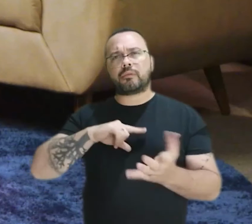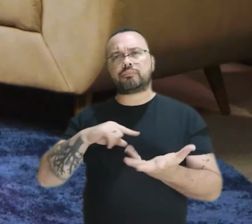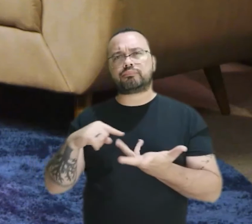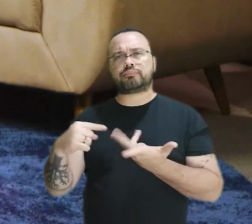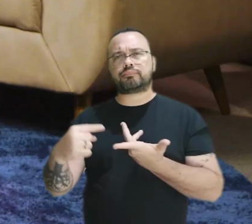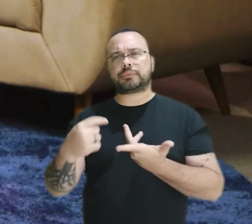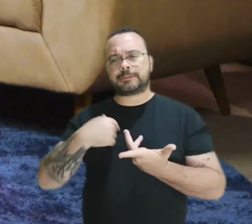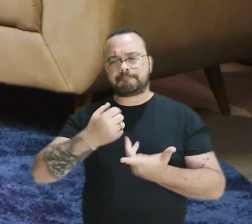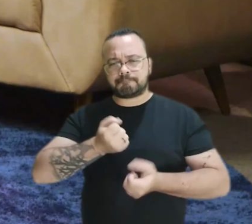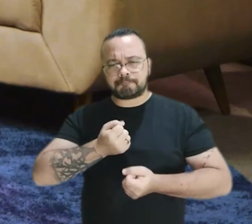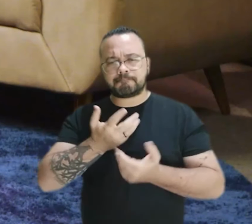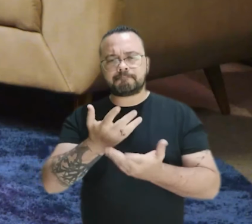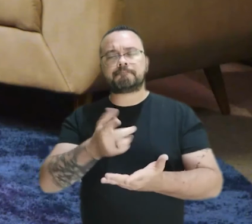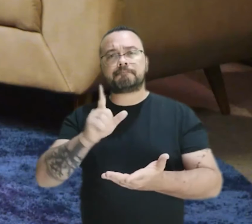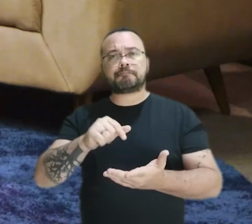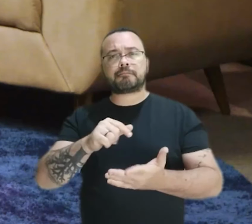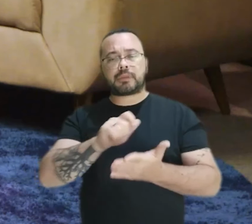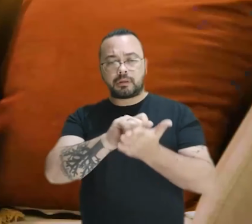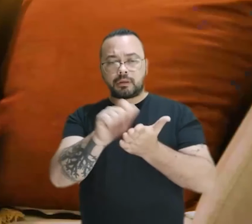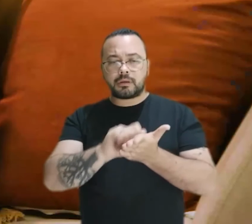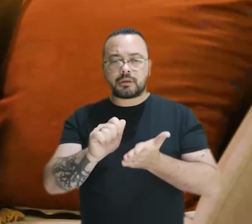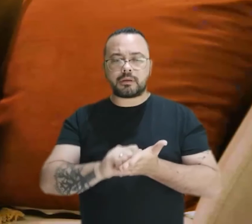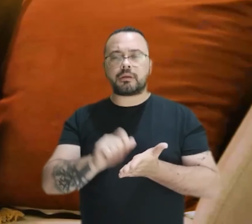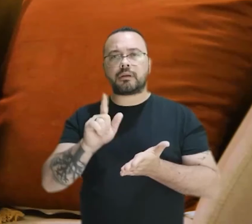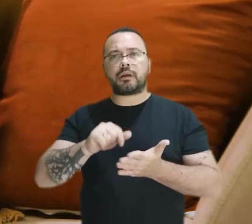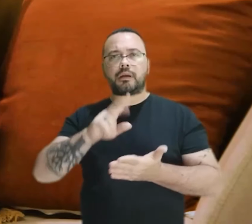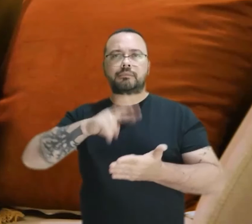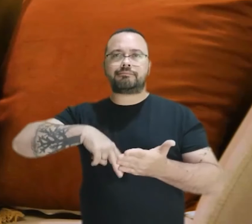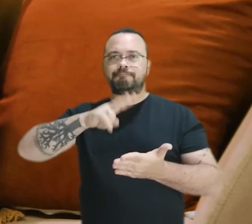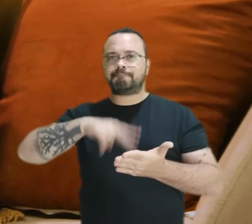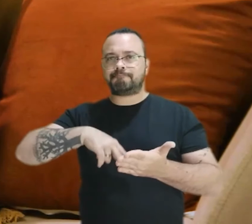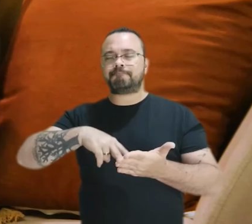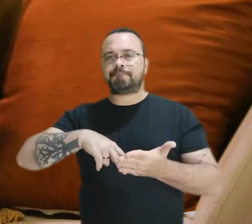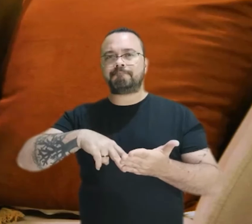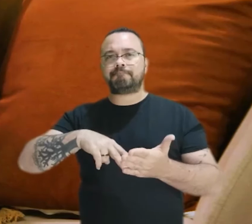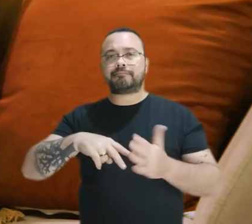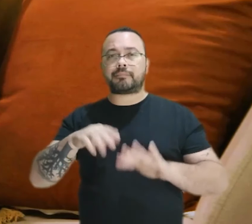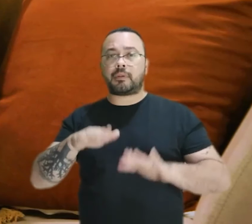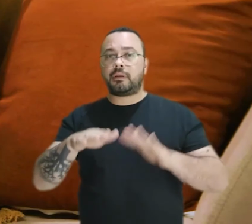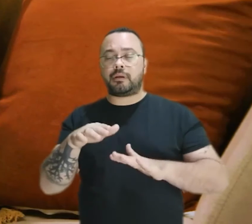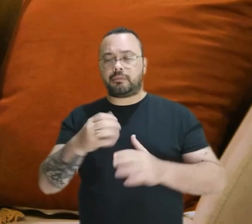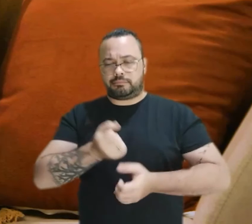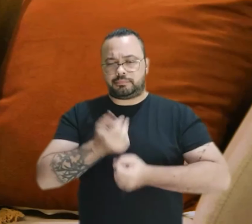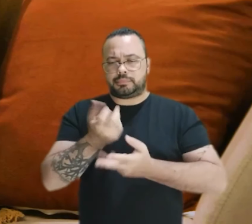nesse processo de escrita, que são a própria leitura, muitas vezes, nem de poesia, muitas vezes,